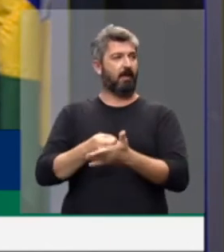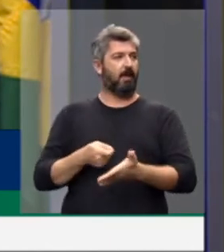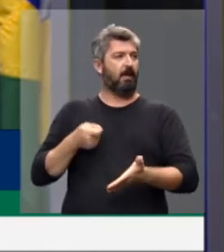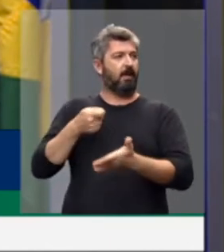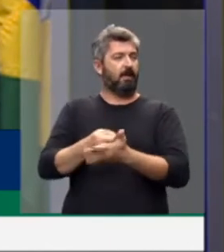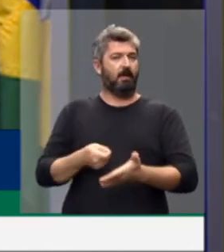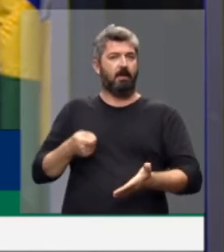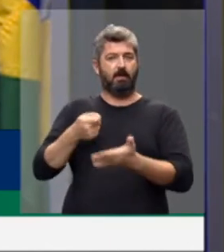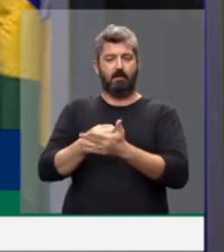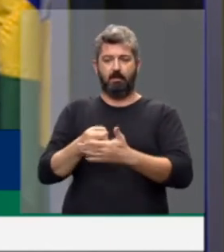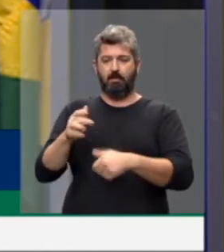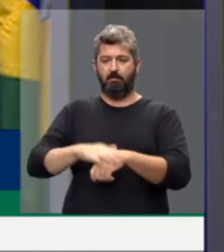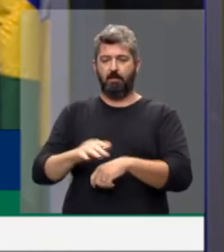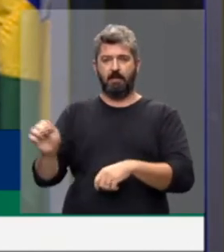NÃO PODEMOS CONTINUAR ISSO, O PAÍS COM TANTA ENERGIA E A